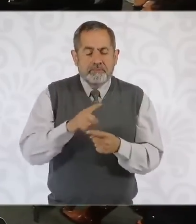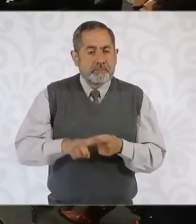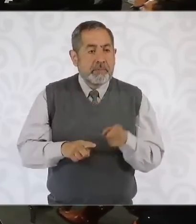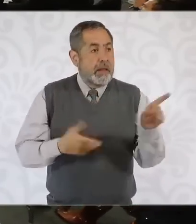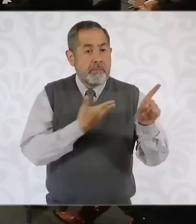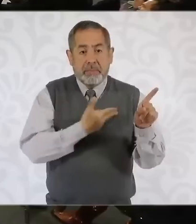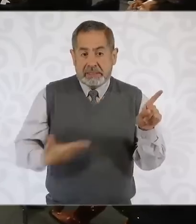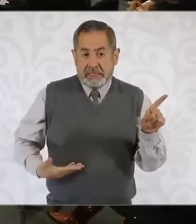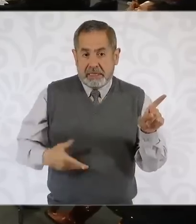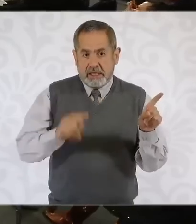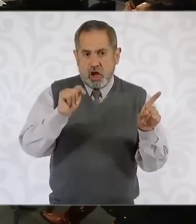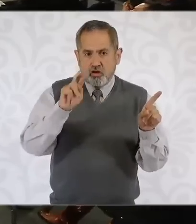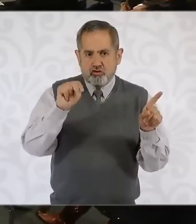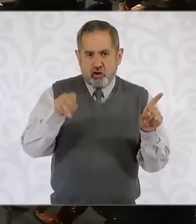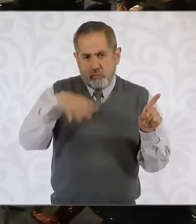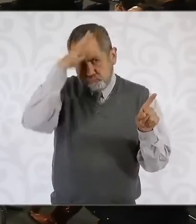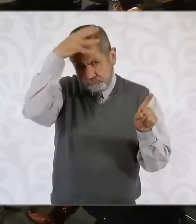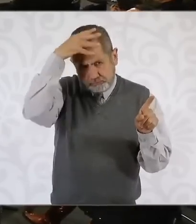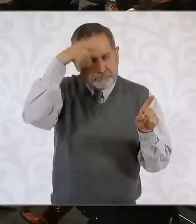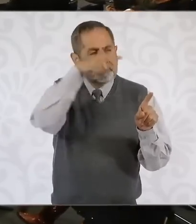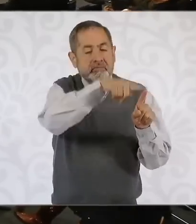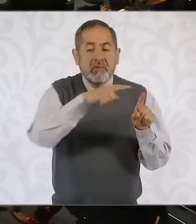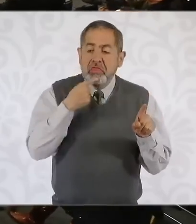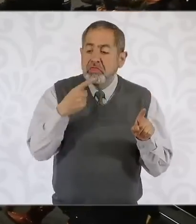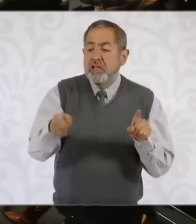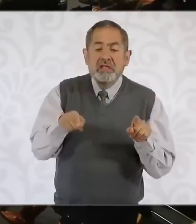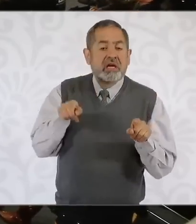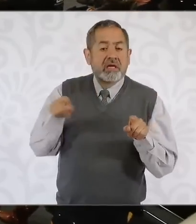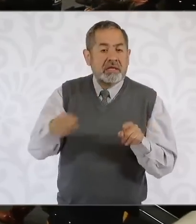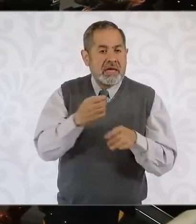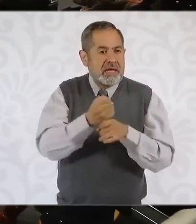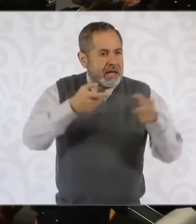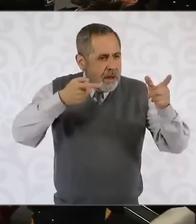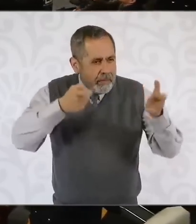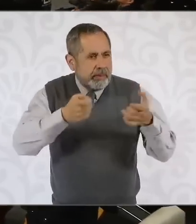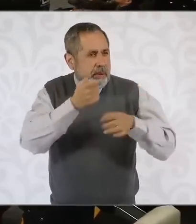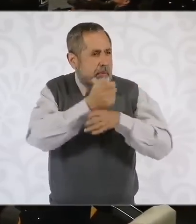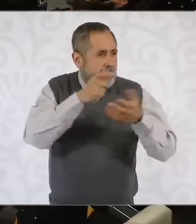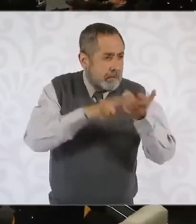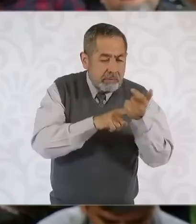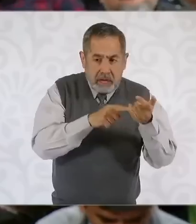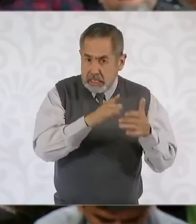asumiendo este compromiso de resolver el problema del tráfico de armas en la respuesta que le dio